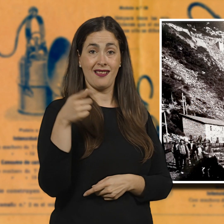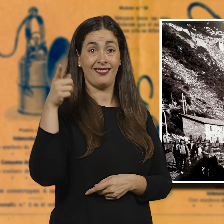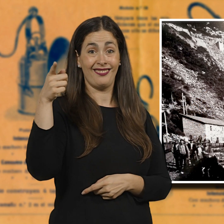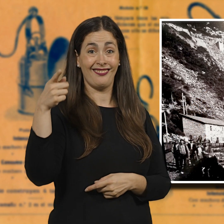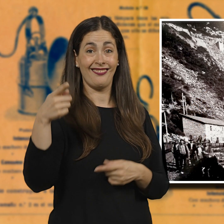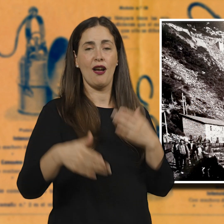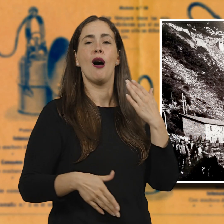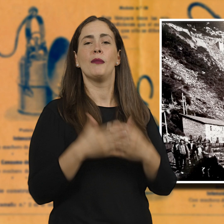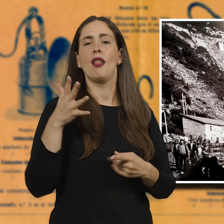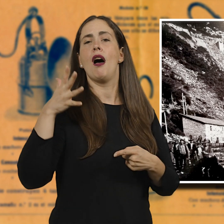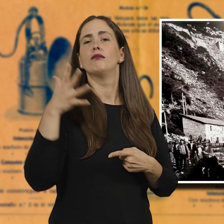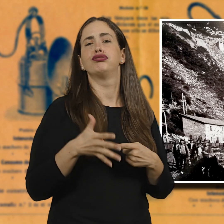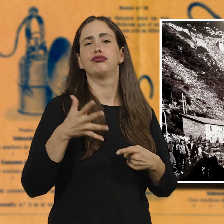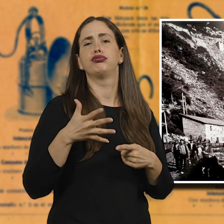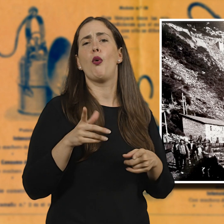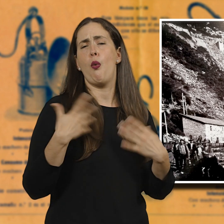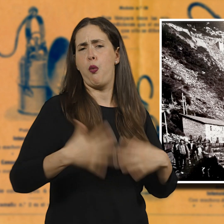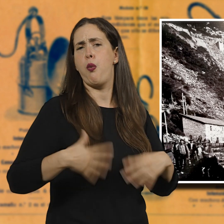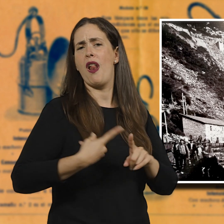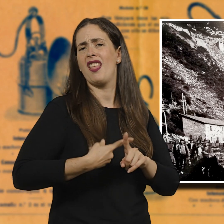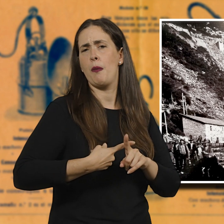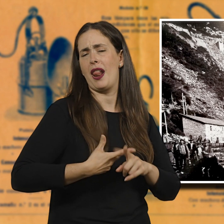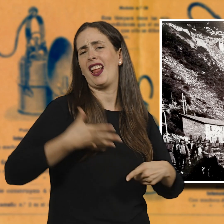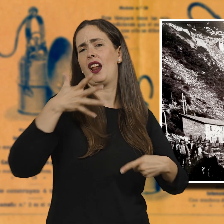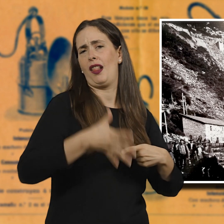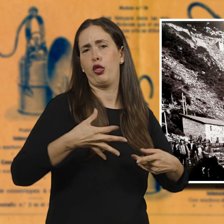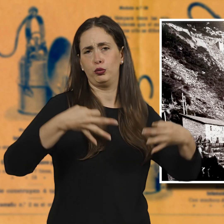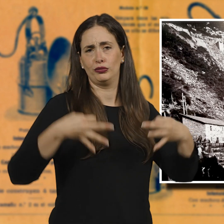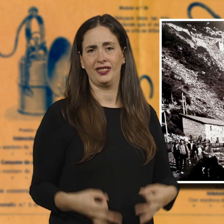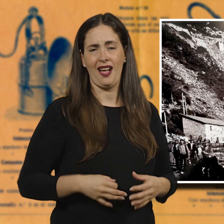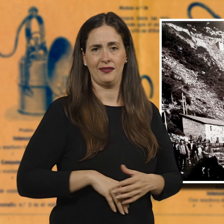en va iniciar la fabricació a escala industrial.